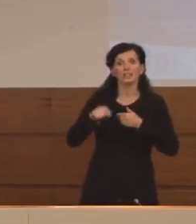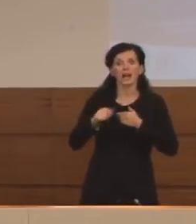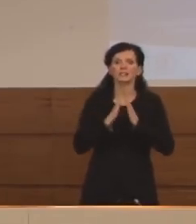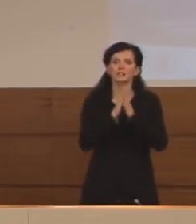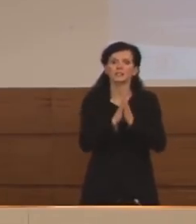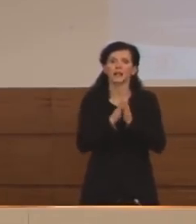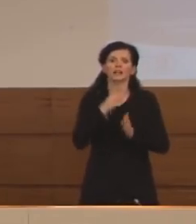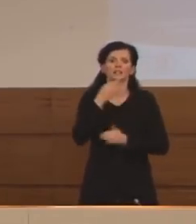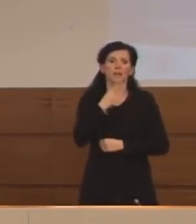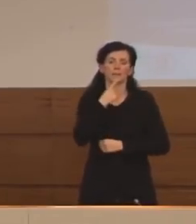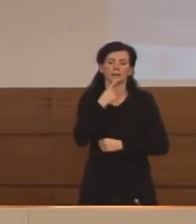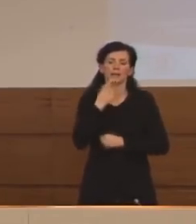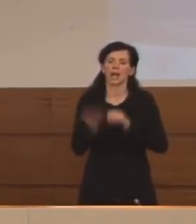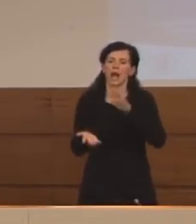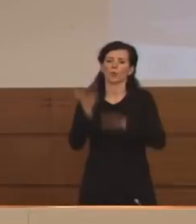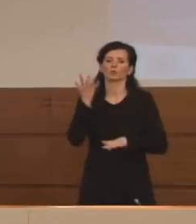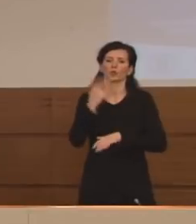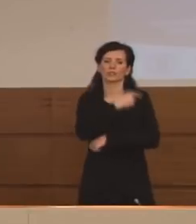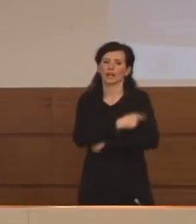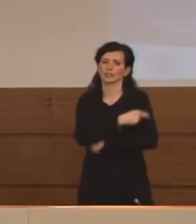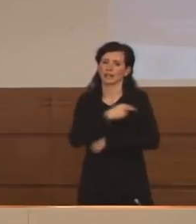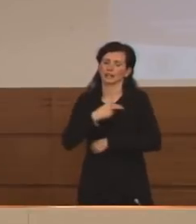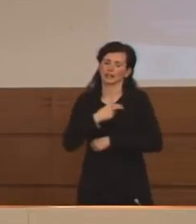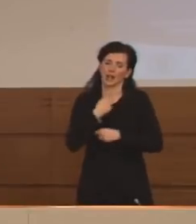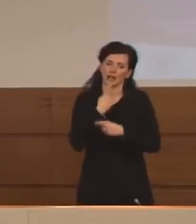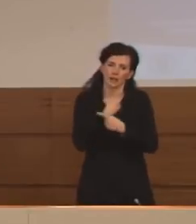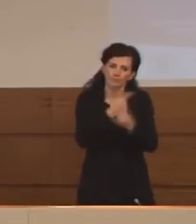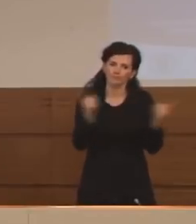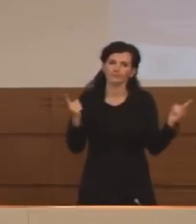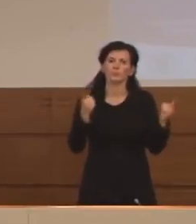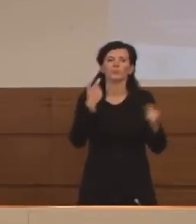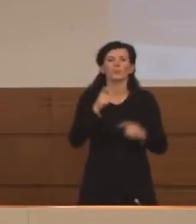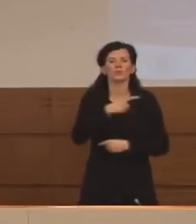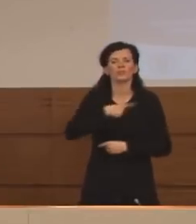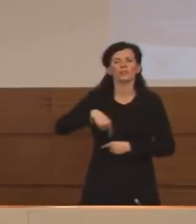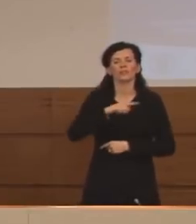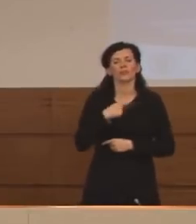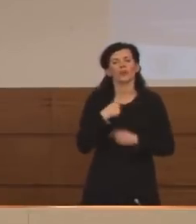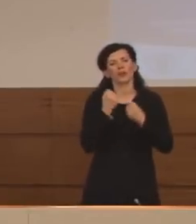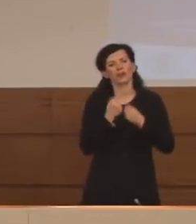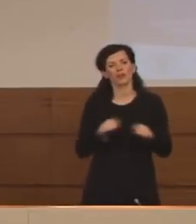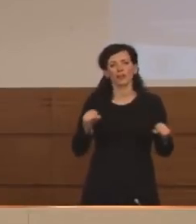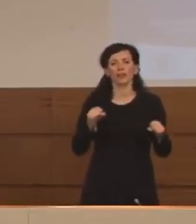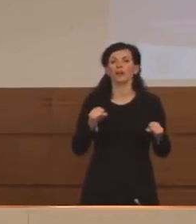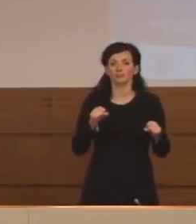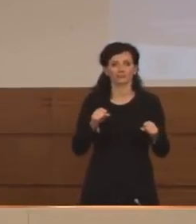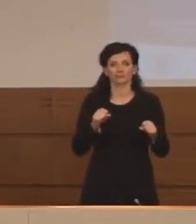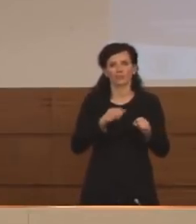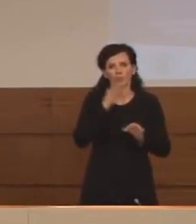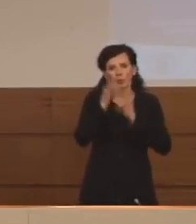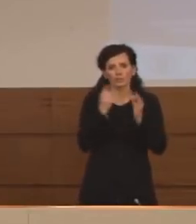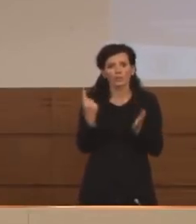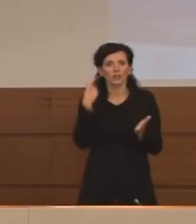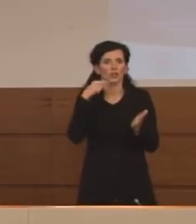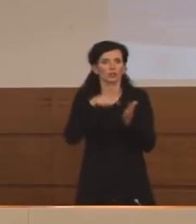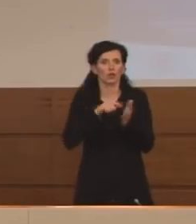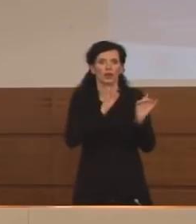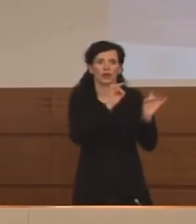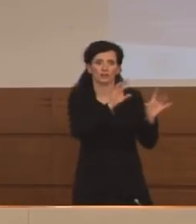perché ogni rilassamento può significare una ripresa della circolazione virale.